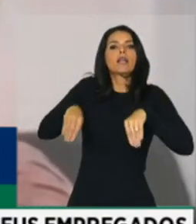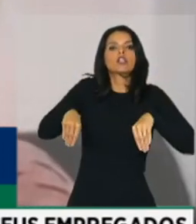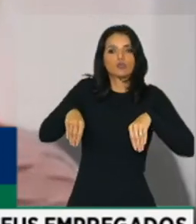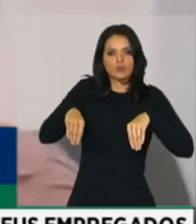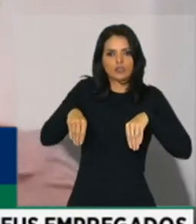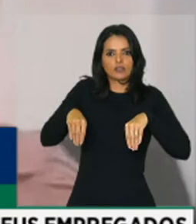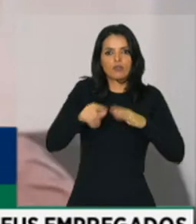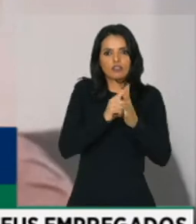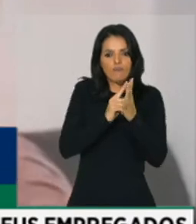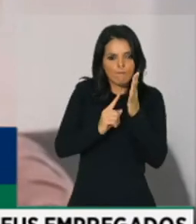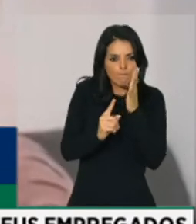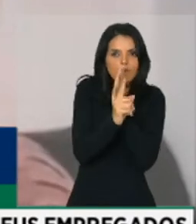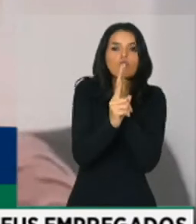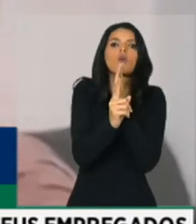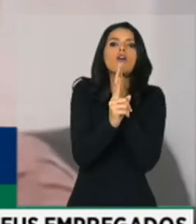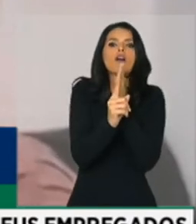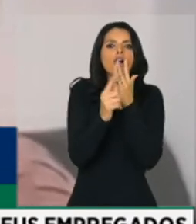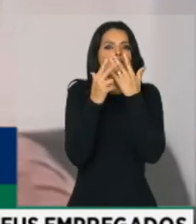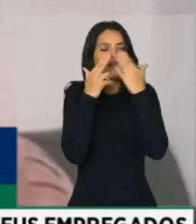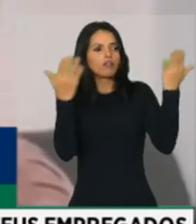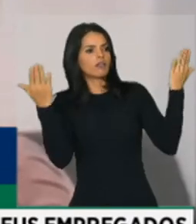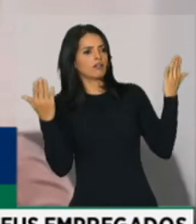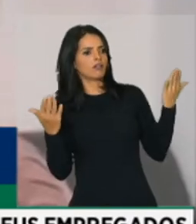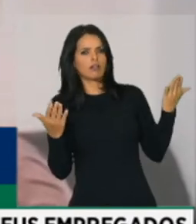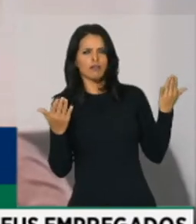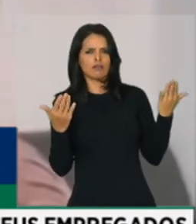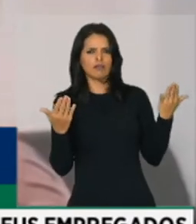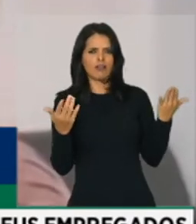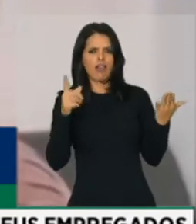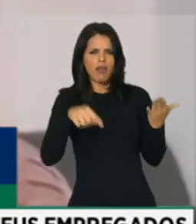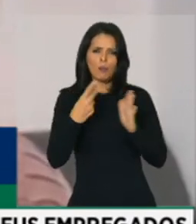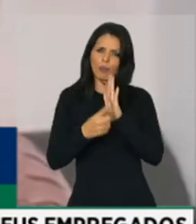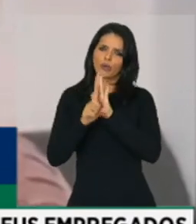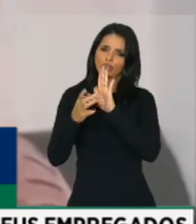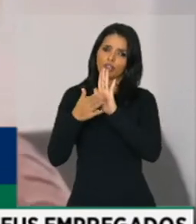DE UMA FURADA DE FILA TÃO ESCANDALOSA COMO É ESSE PROJETO. PORTANTO, O... O DESTAQUE DO PSB MERECE O NOSSO